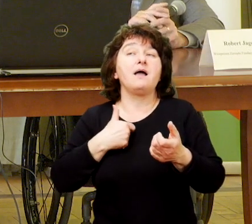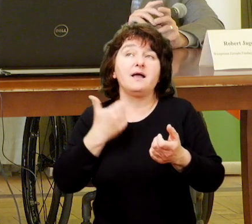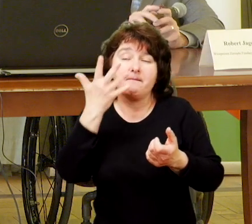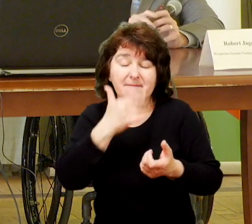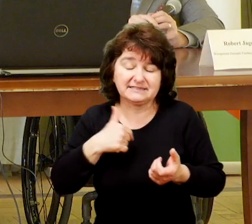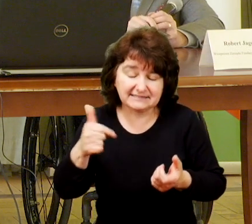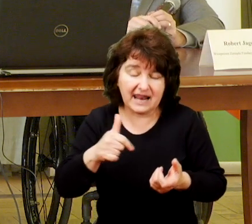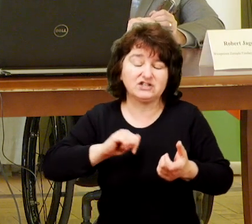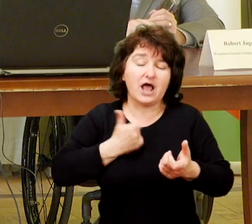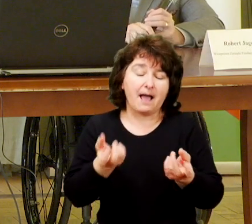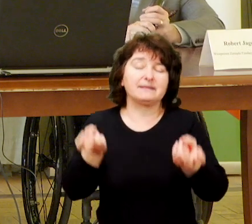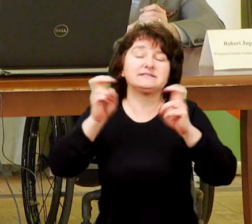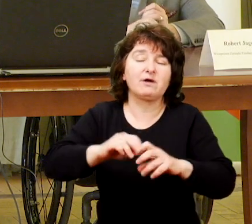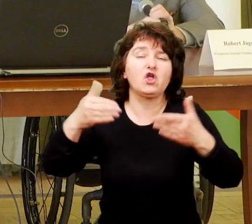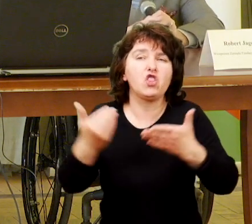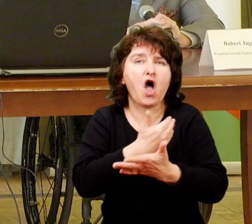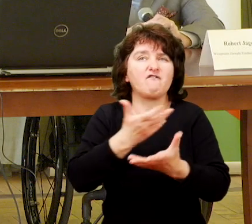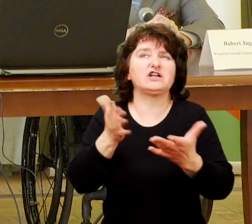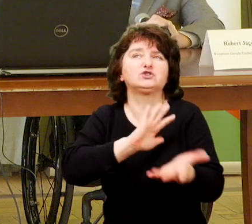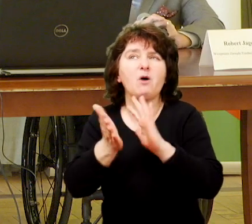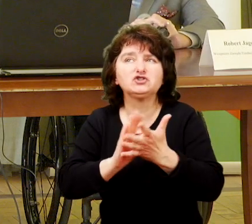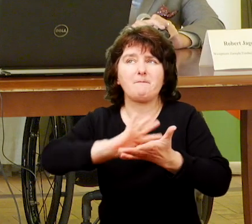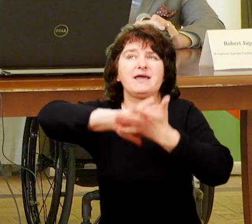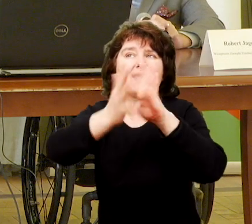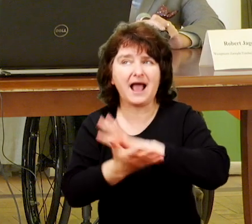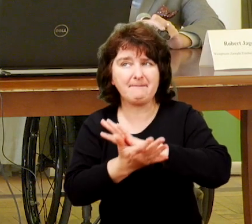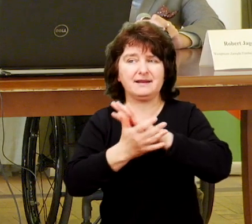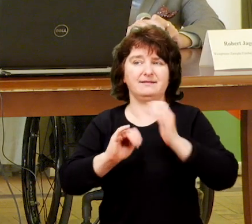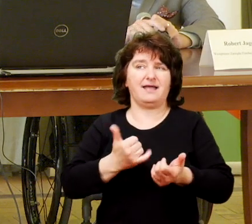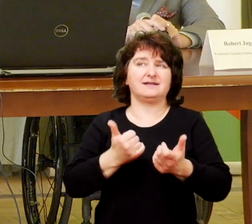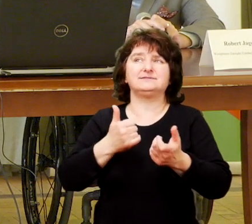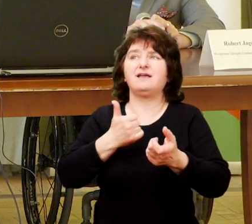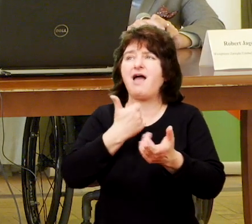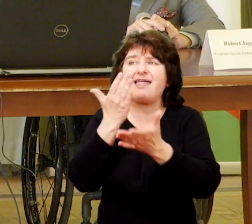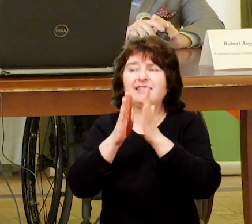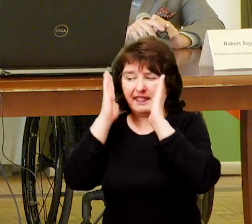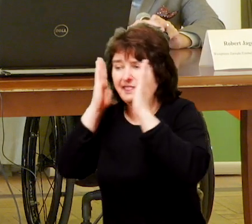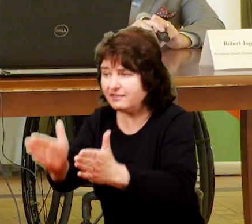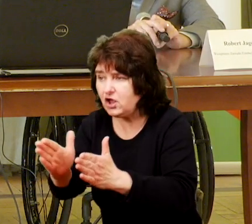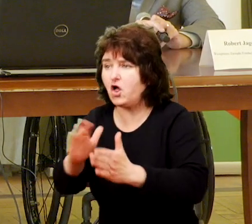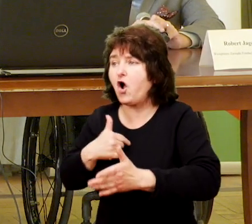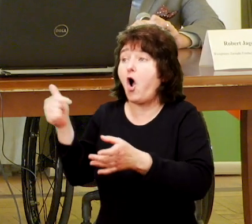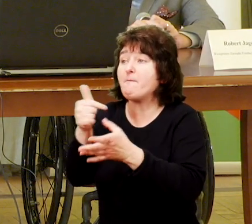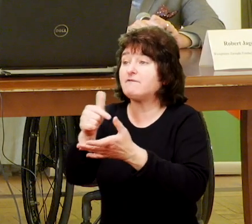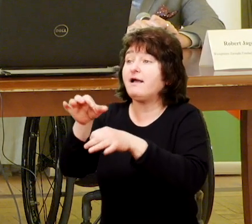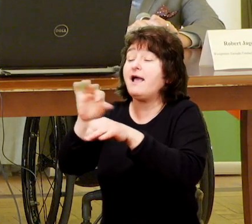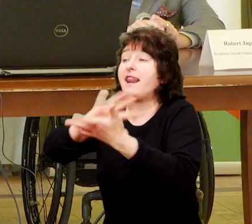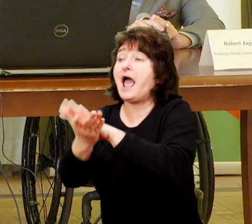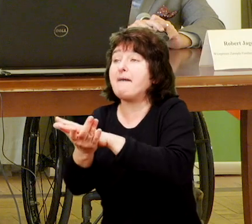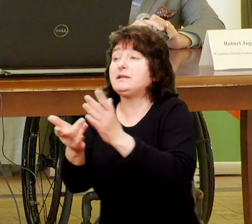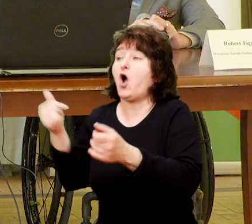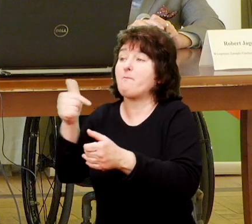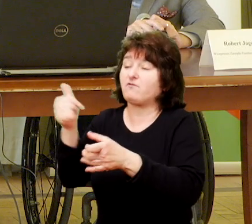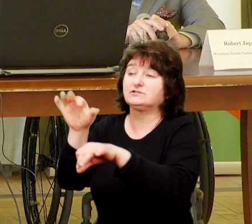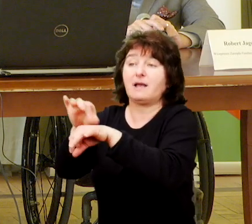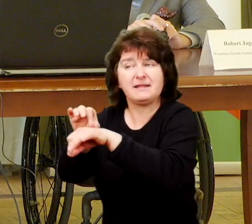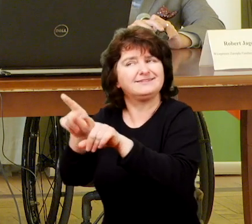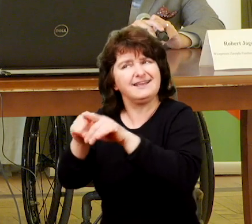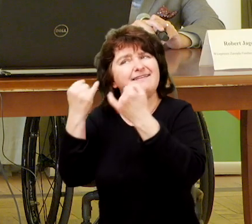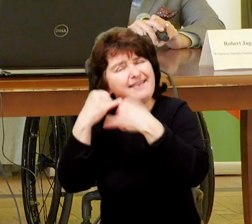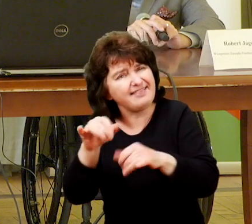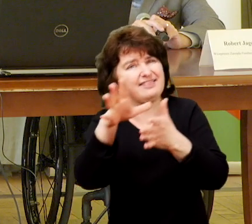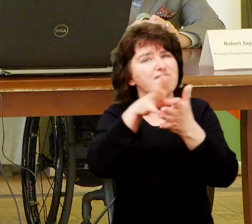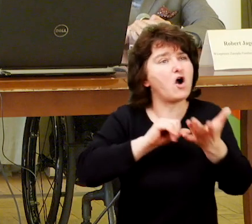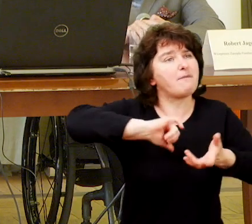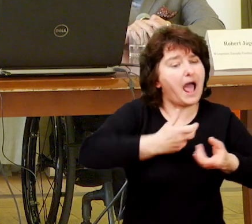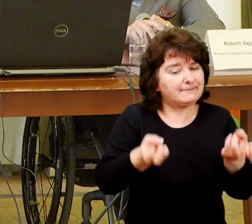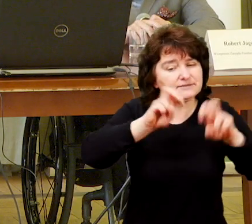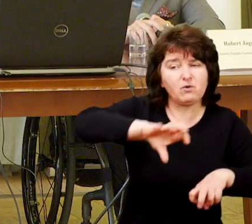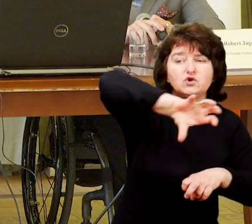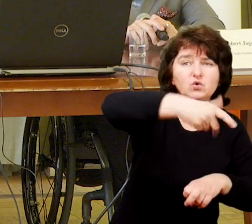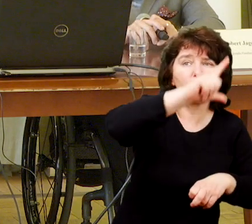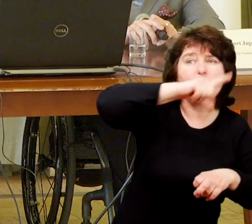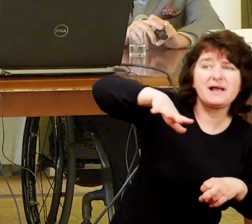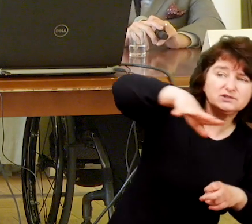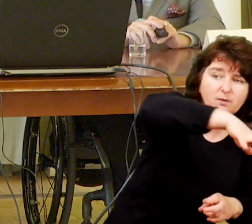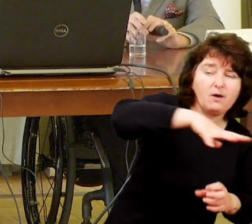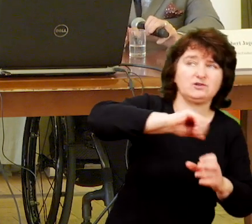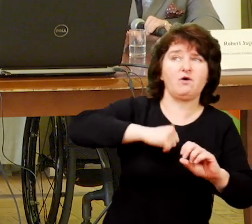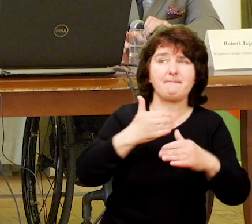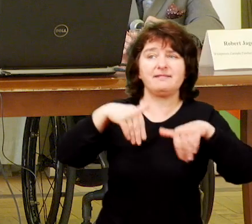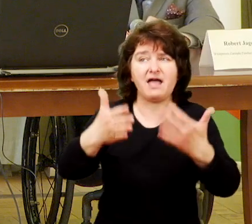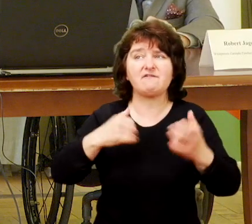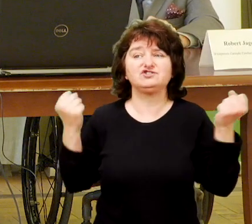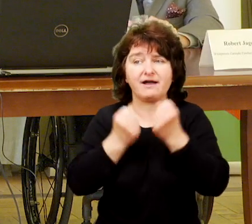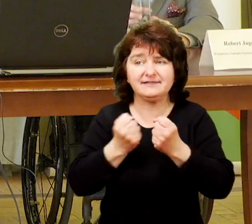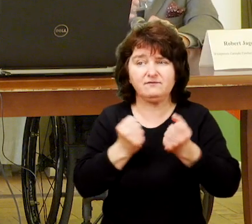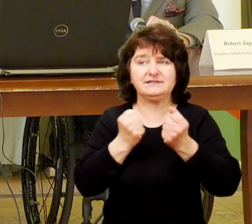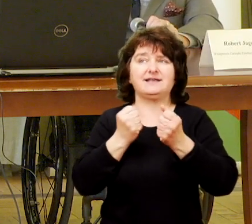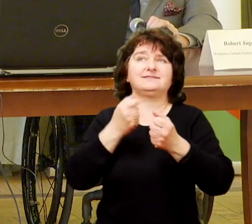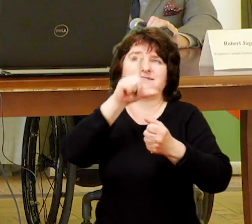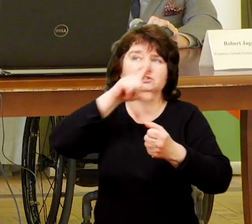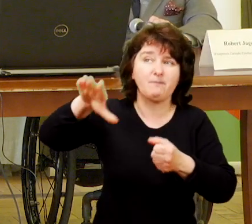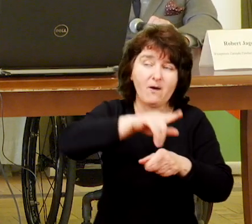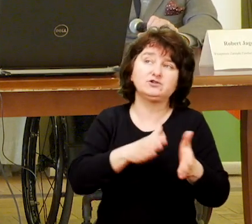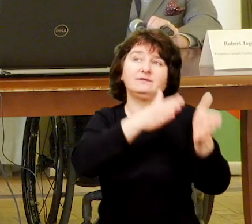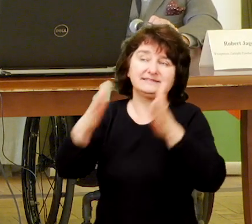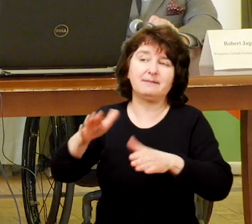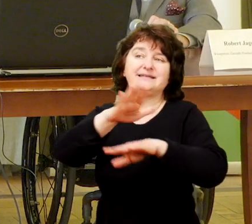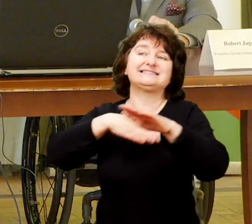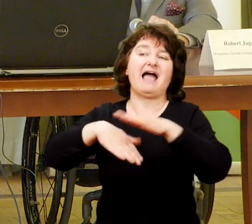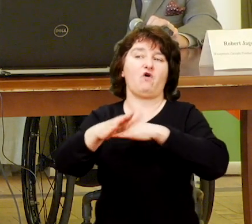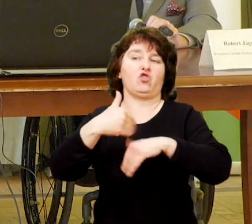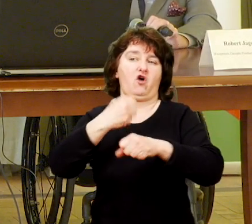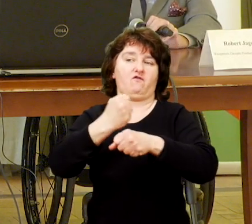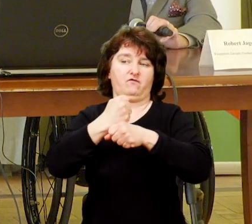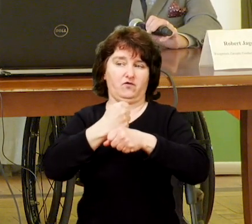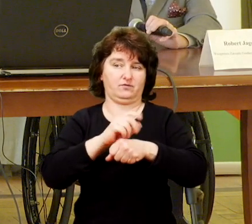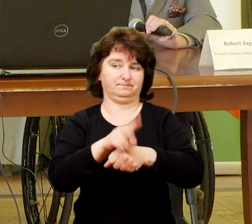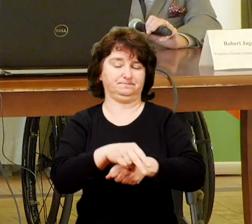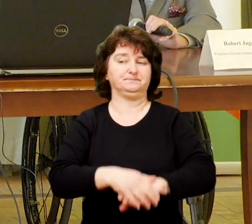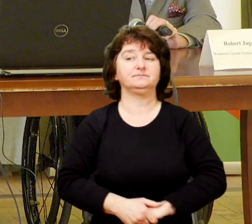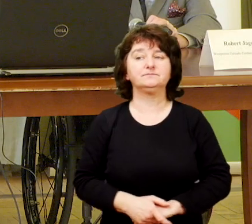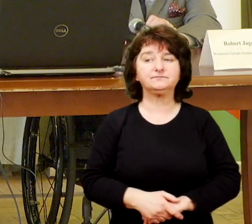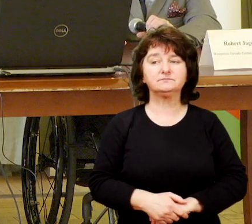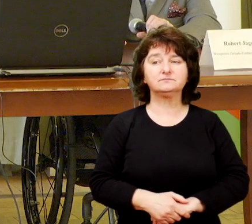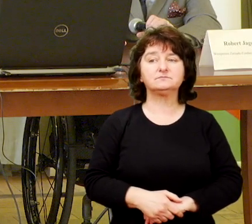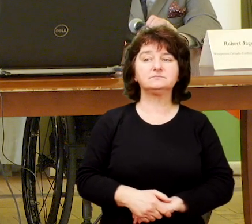Zależy nam na tym żeby tworzyć nowe formy aktywności i rehabilitacji, które nie będą kojarzyły się osobie z niepełnosprawnością jako obowiązek rehabilitacyjny, a pozwolą stworzyć grupę społeczną i aktywizować się społecznie a następnie zawodowo.